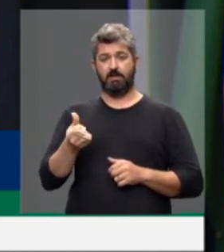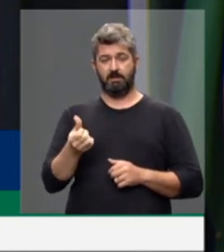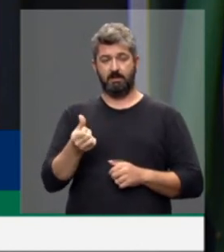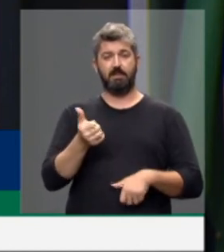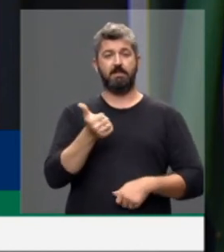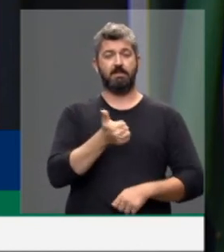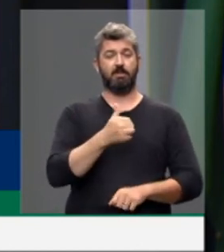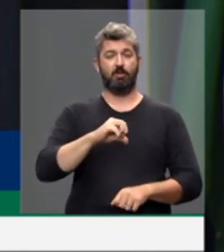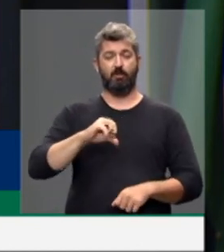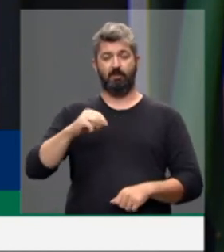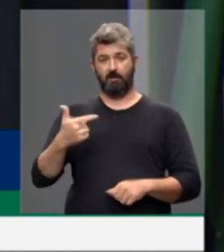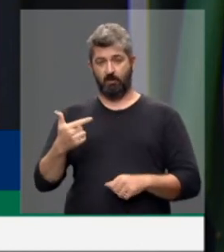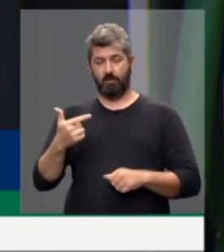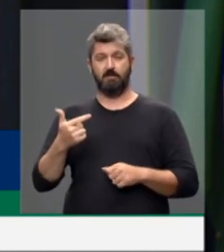NÚMERO 2741, 49, 56, 87, 90,